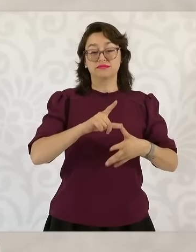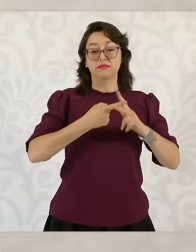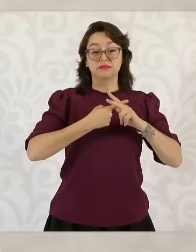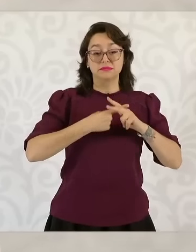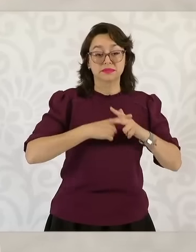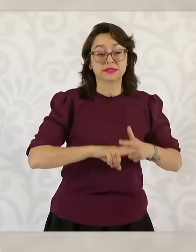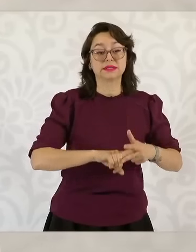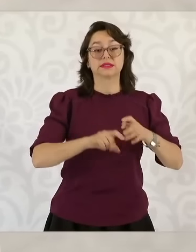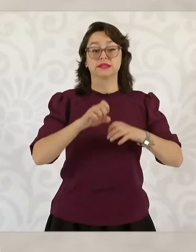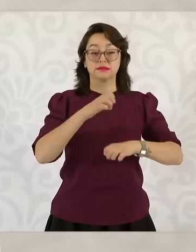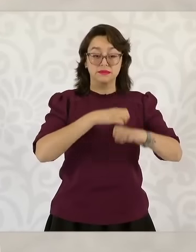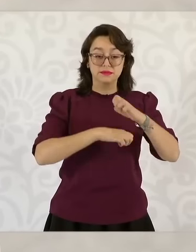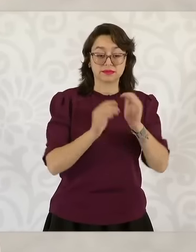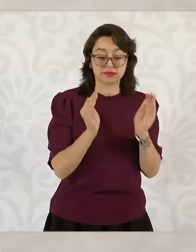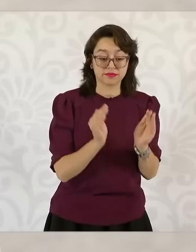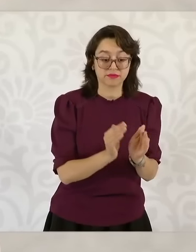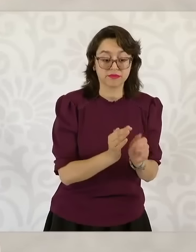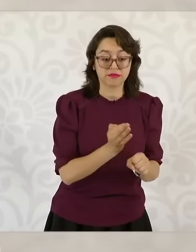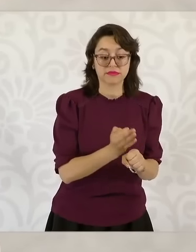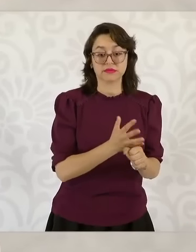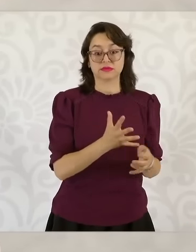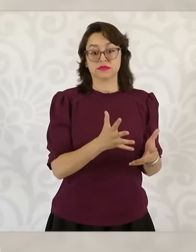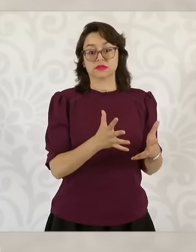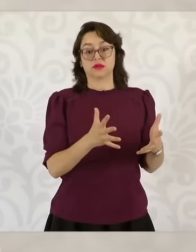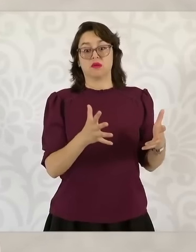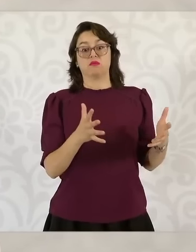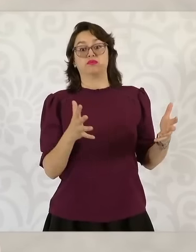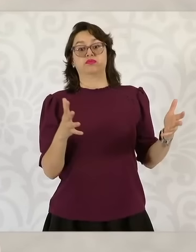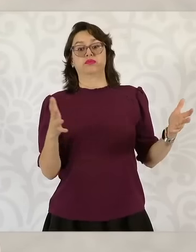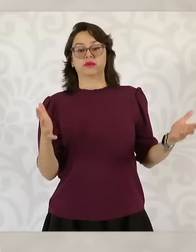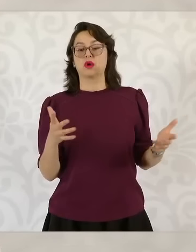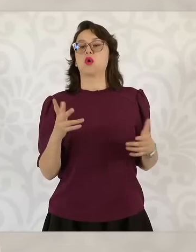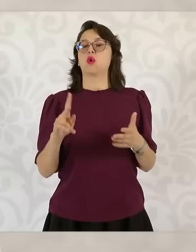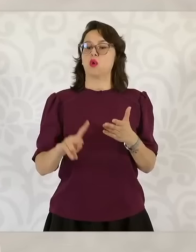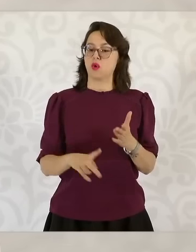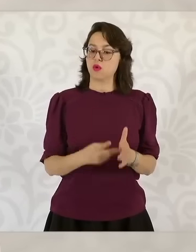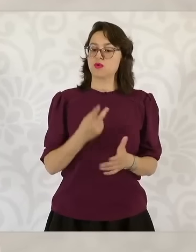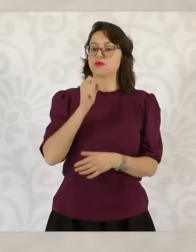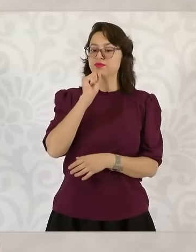pequeños y que ahora tienen negocios muy grandes entonces volvemos a lo mismo que les platicaba la